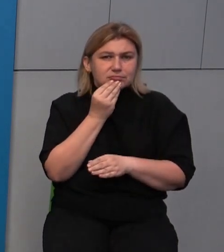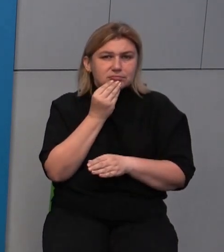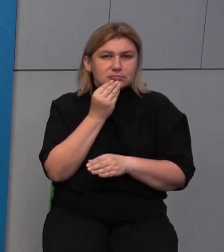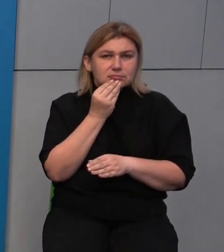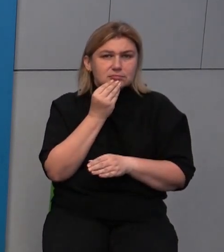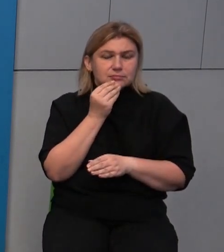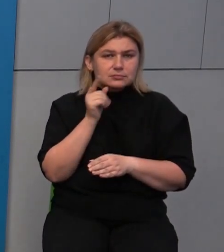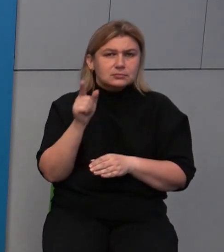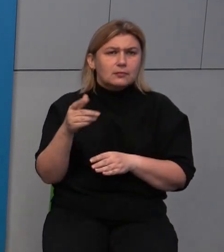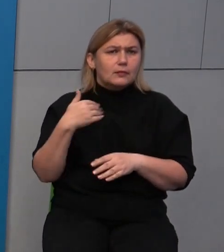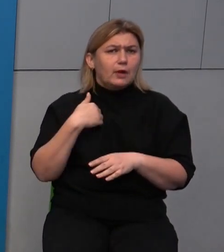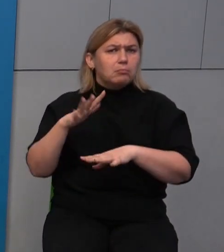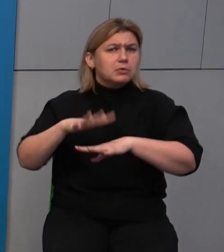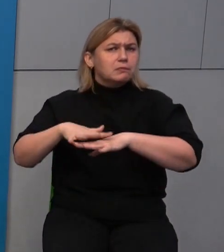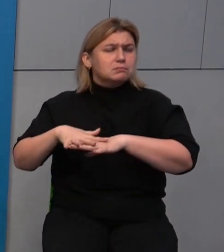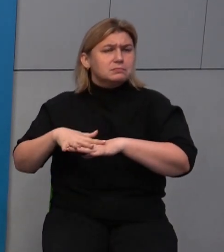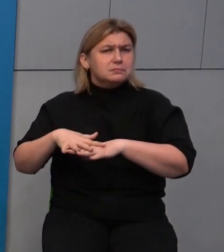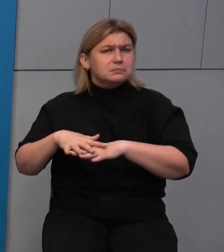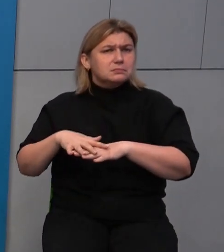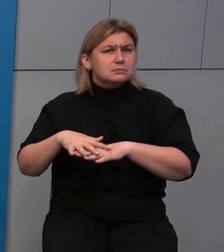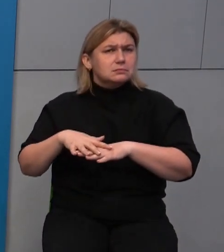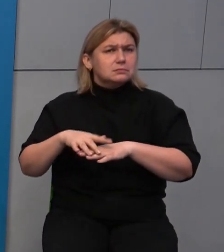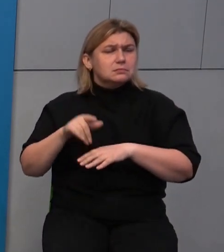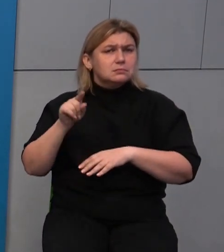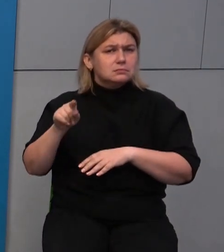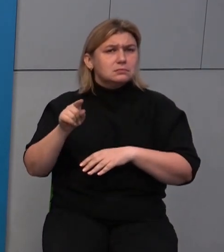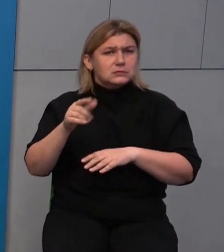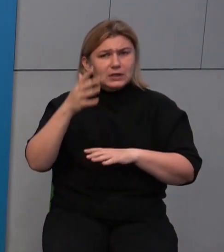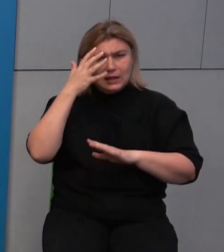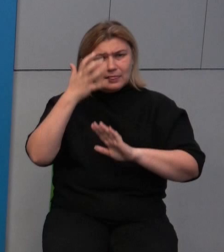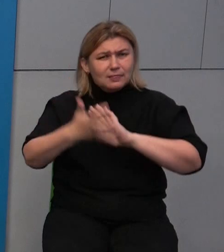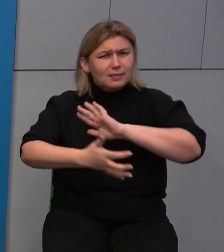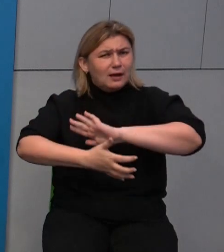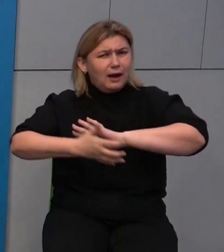ona traktowała jako taki wyraz traumatycznych doświadczeń